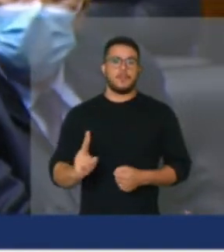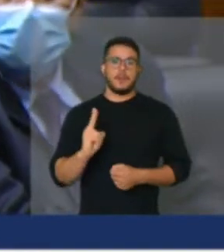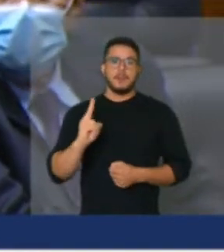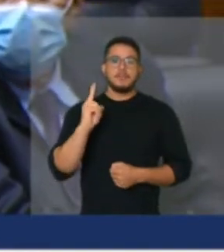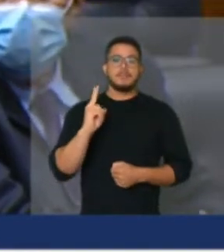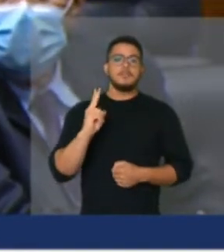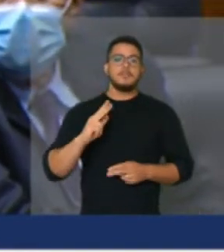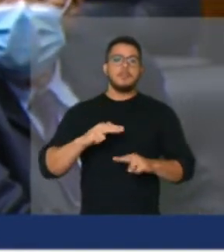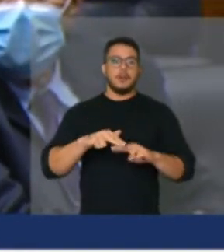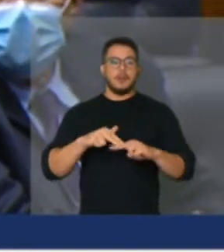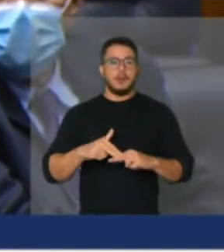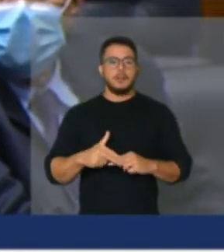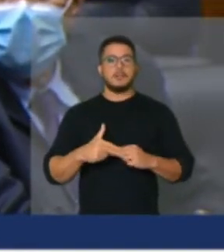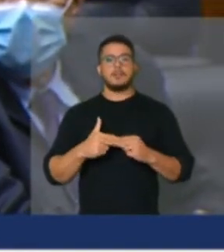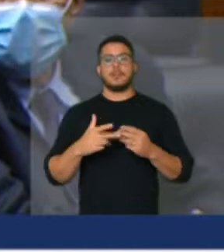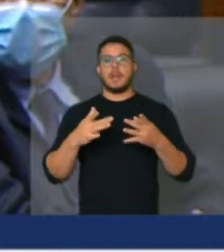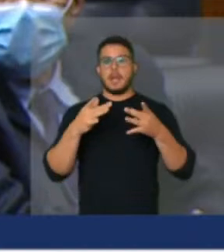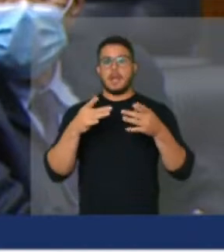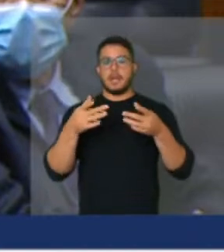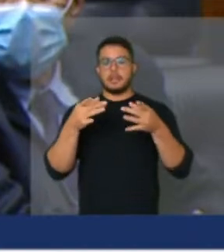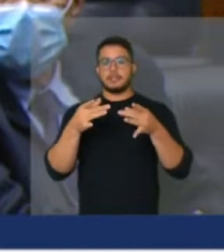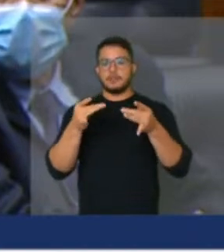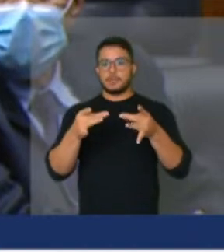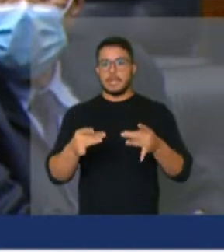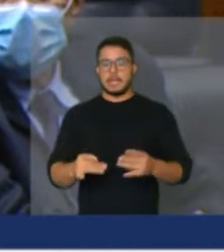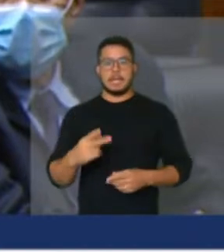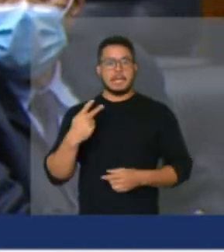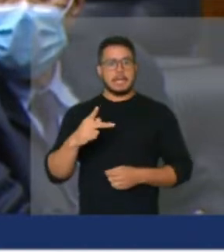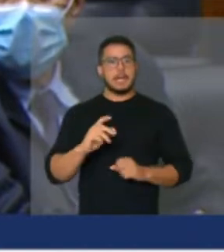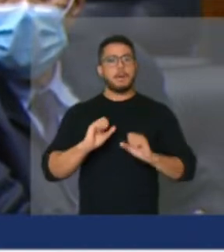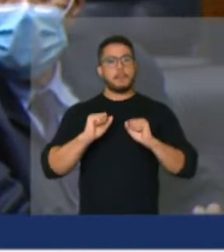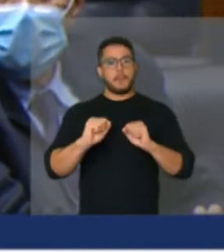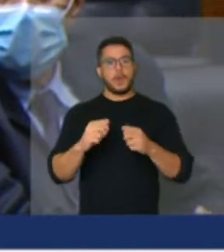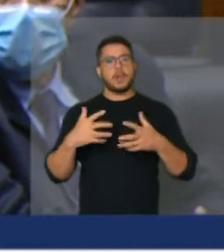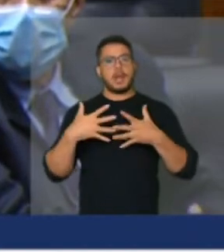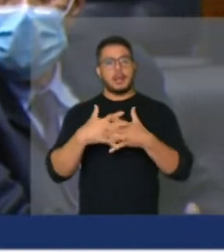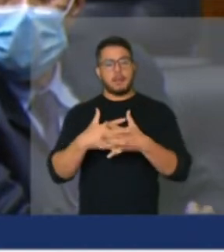IRÃO GERAR CAUSA INCONSTITUCIONAL, PREJUÍZOS TOTAIS É ÁREA DA SEGURANÇA PÚBLICA. O RELATÓRIO DA PEC